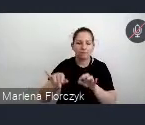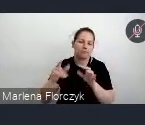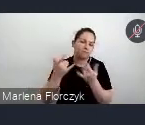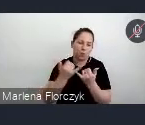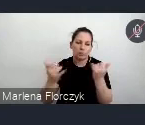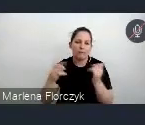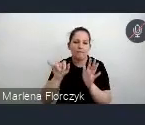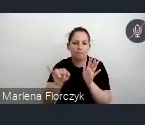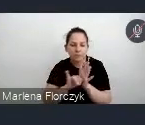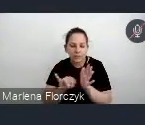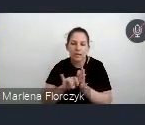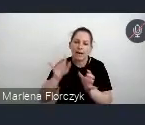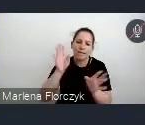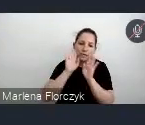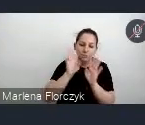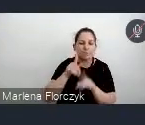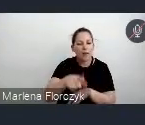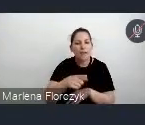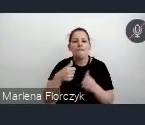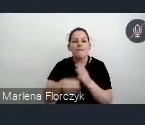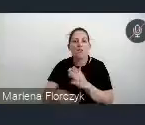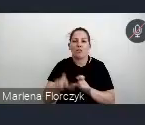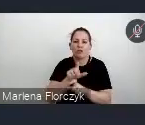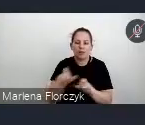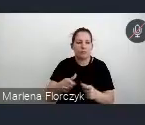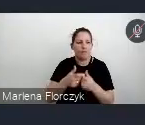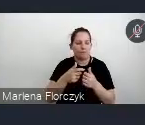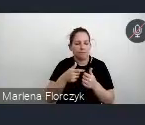Myślę, że wyjątkowy czas, wyjątkowe wyzwania przed miastami.